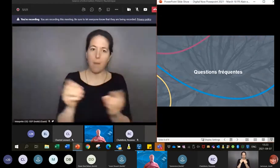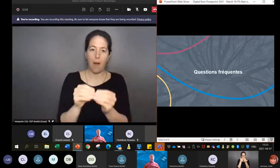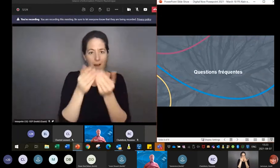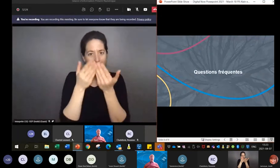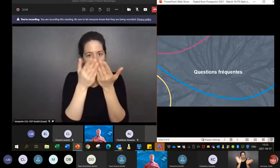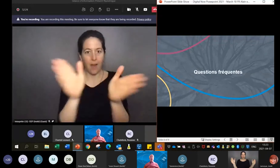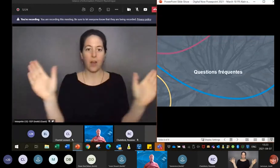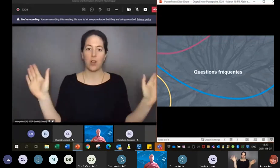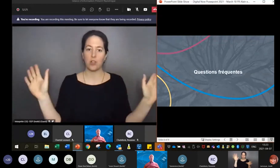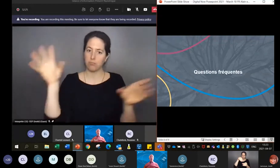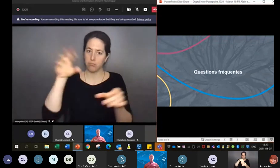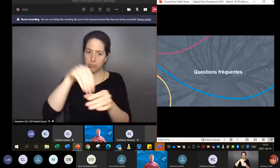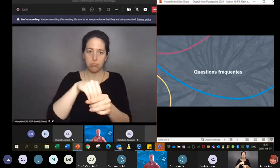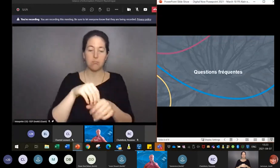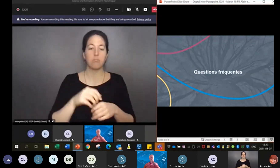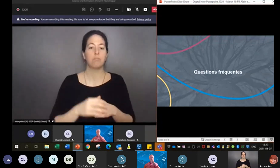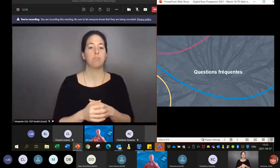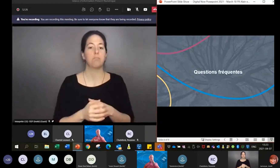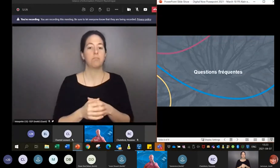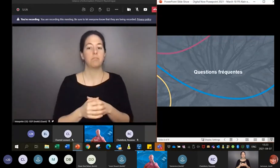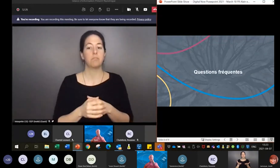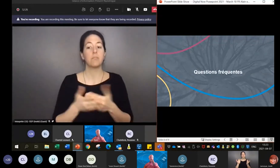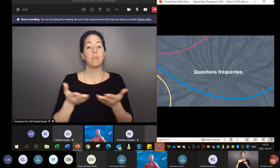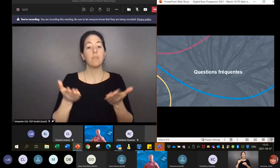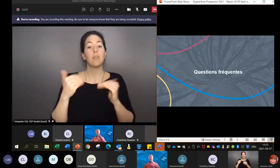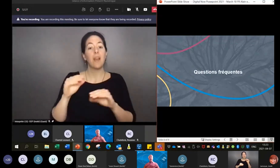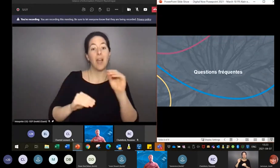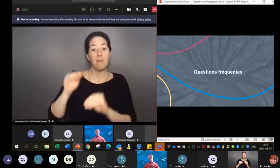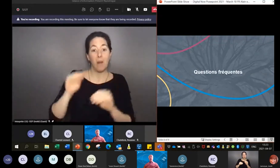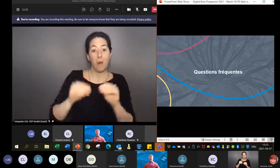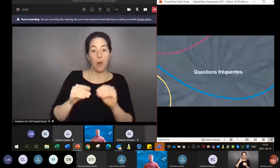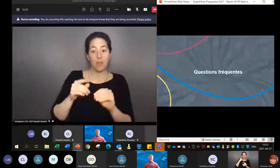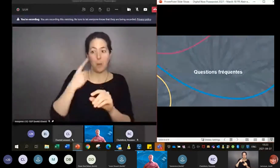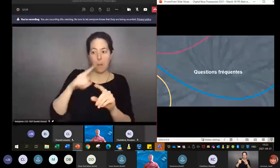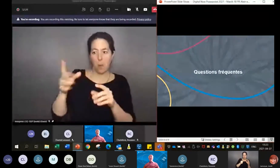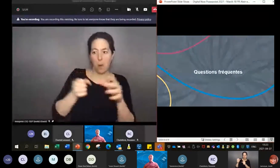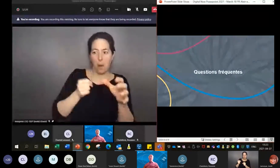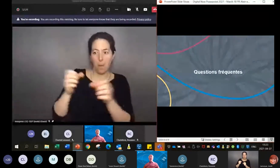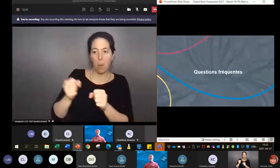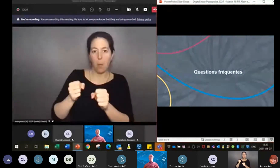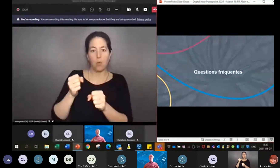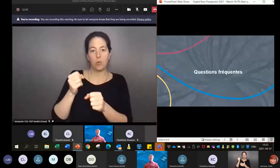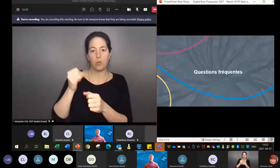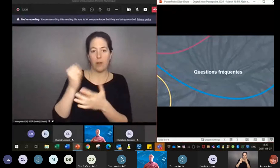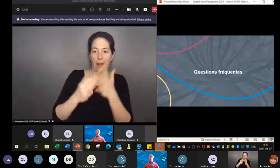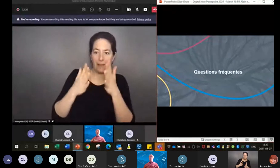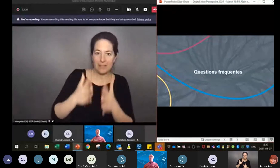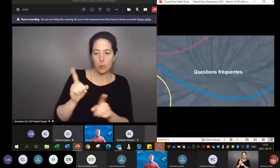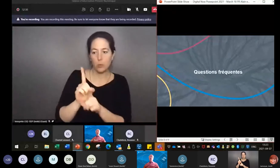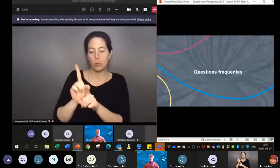Étant donné que l’évaluation porte sur l’embauche d’artistes et de travailleurs artistiques,